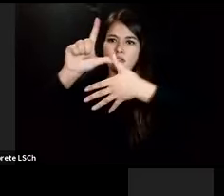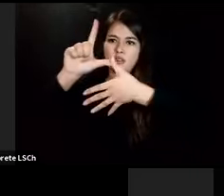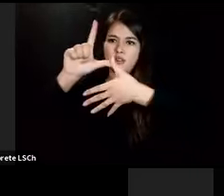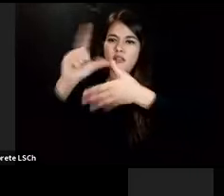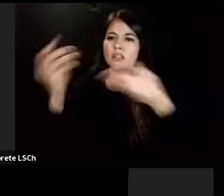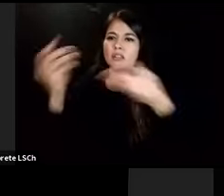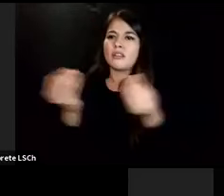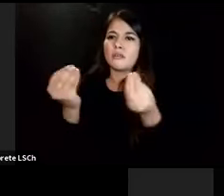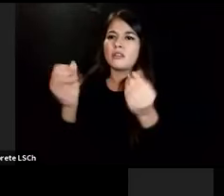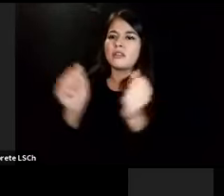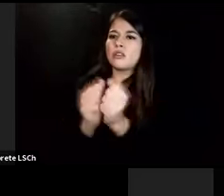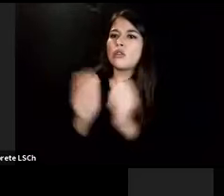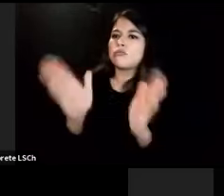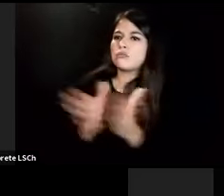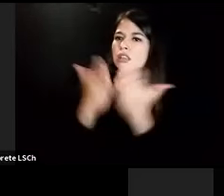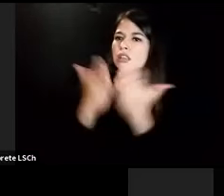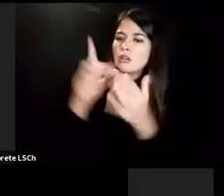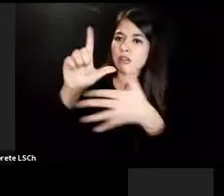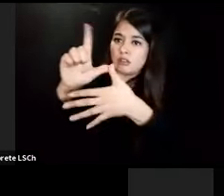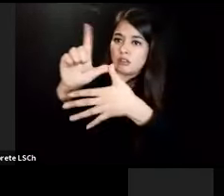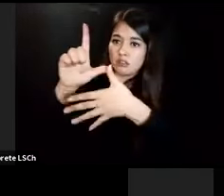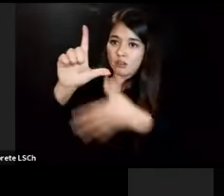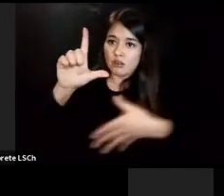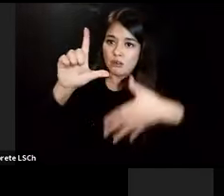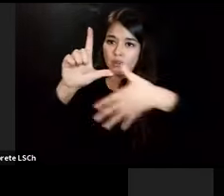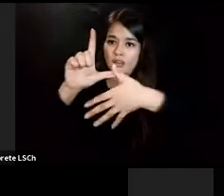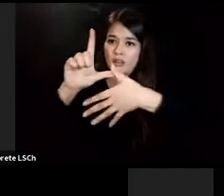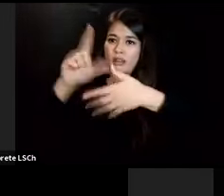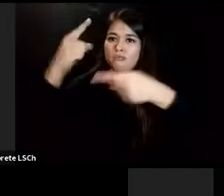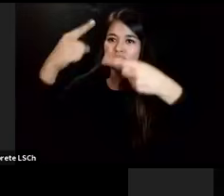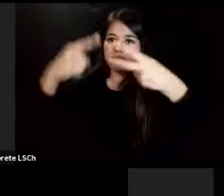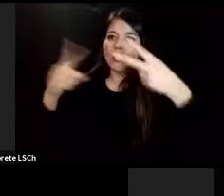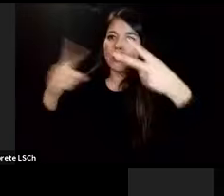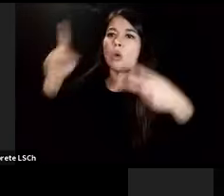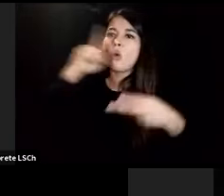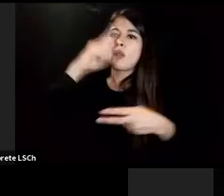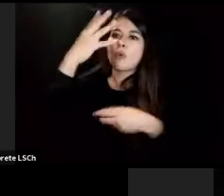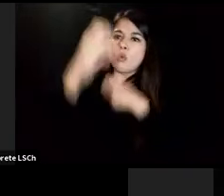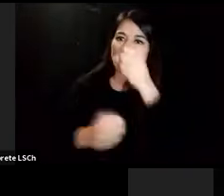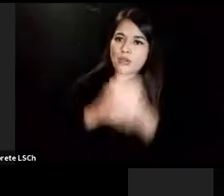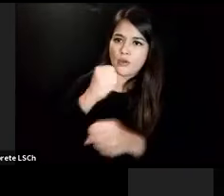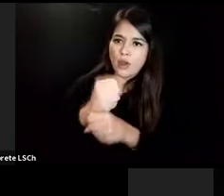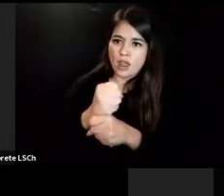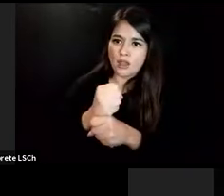Y la verdad es que cada vez más y sobre todo en los últimos cuatro años, estamos viendo un crecimiento en la industria de